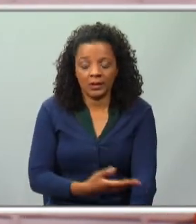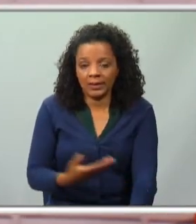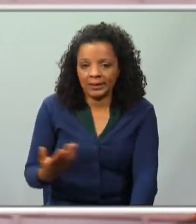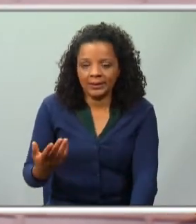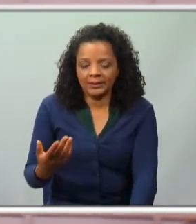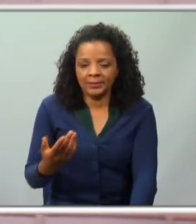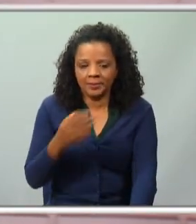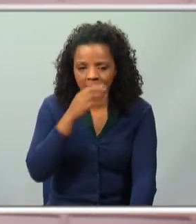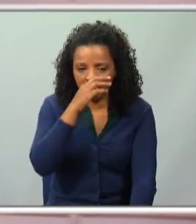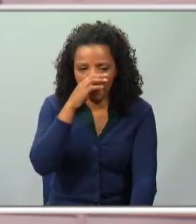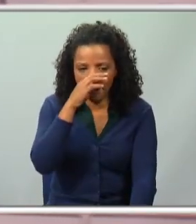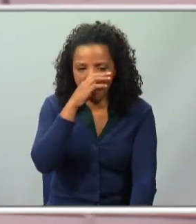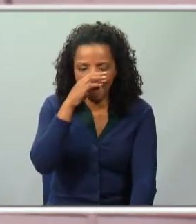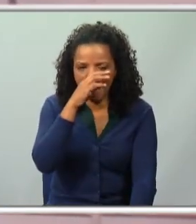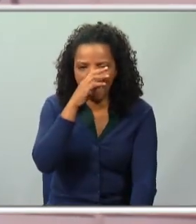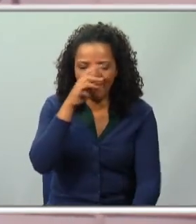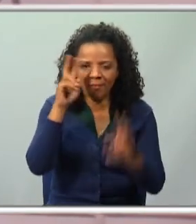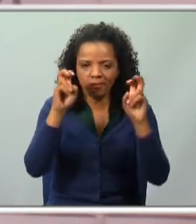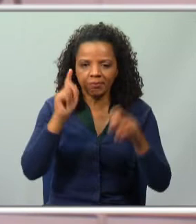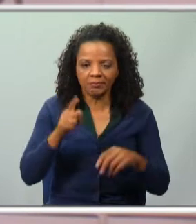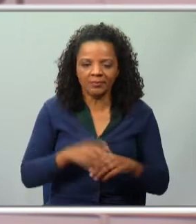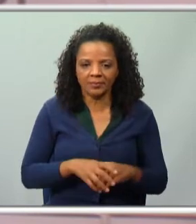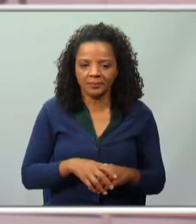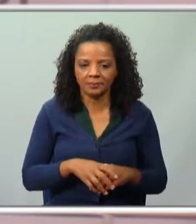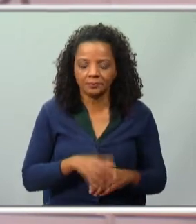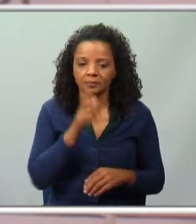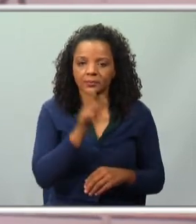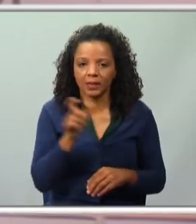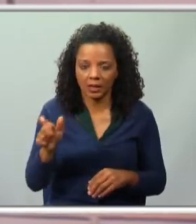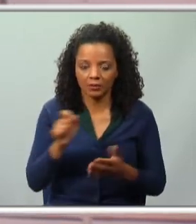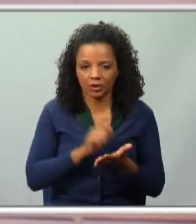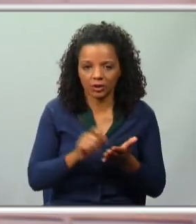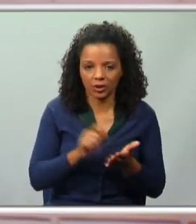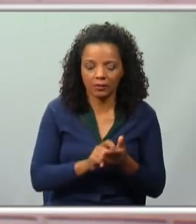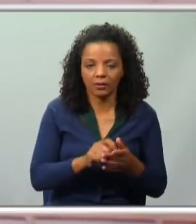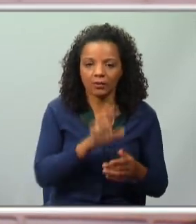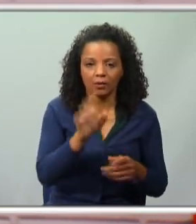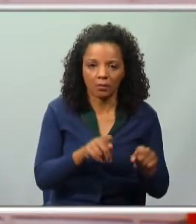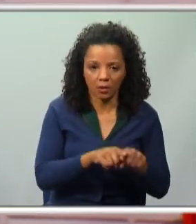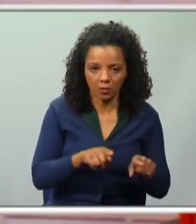intitulado almane mas prontos Quando forem Se quiserem ir seguindo leitura 標題為almane，但準備就緒如果你想繼續閱讀